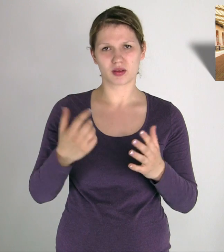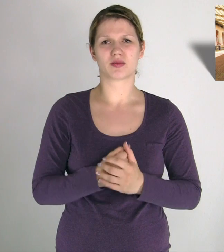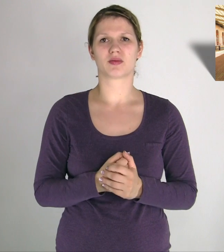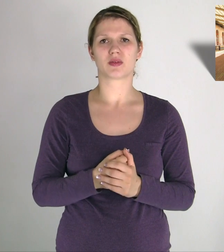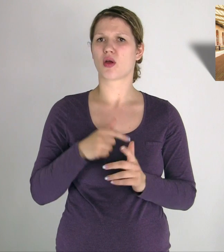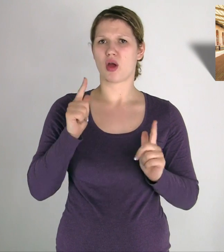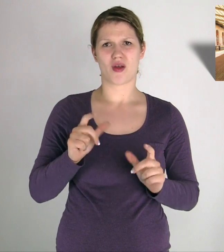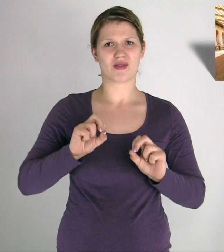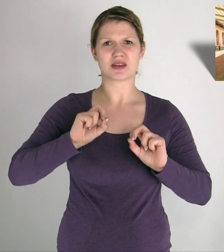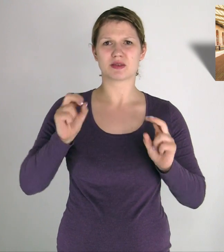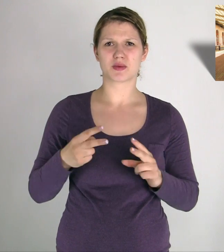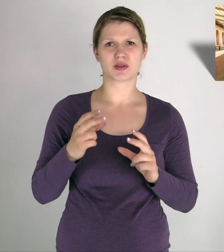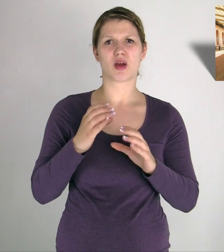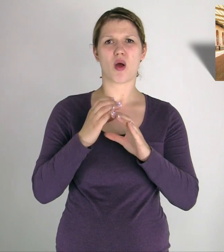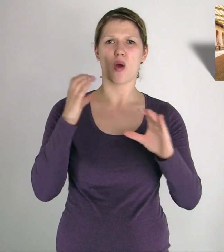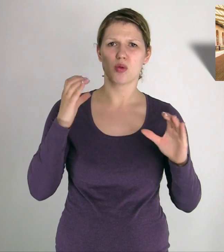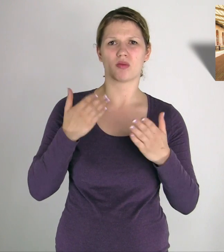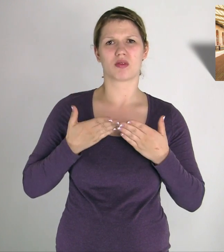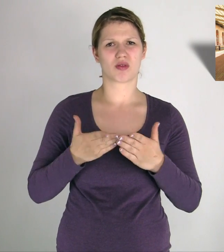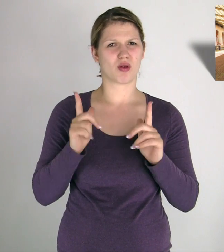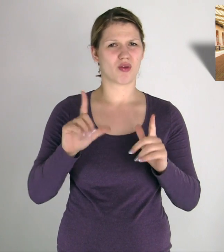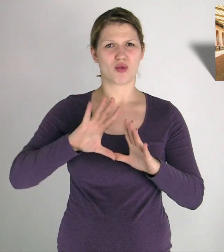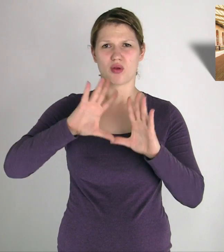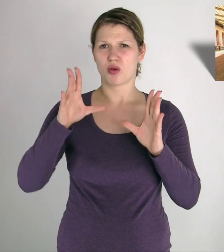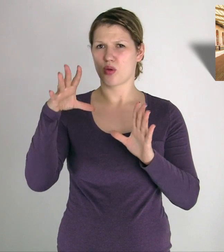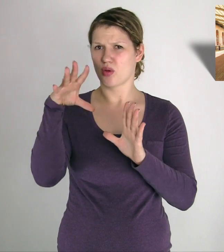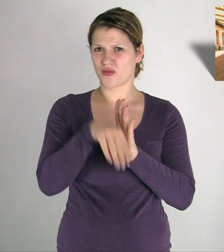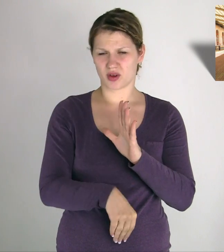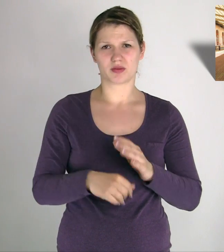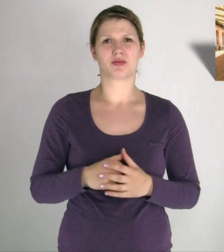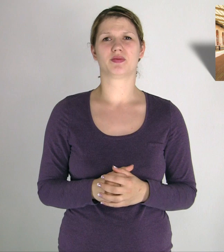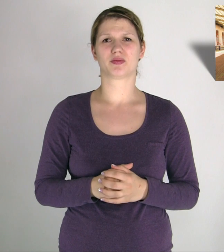Į reisą įeis specialūs autobusai, perkėlos, patiems nereikės rūpintis niekuo.